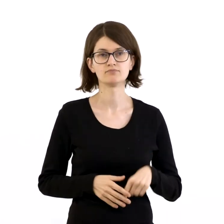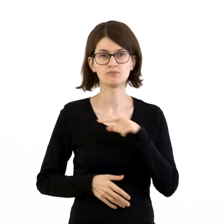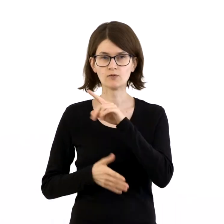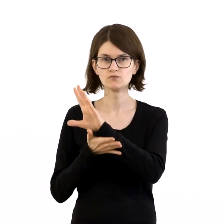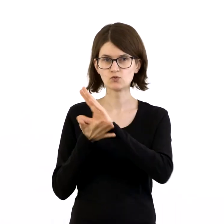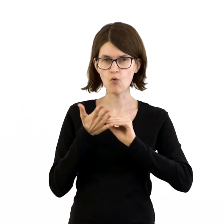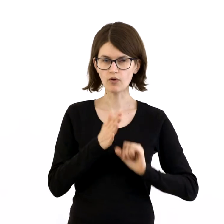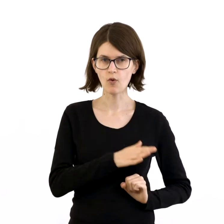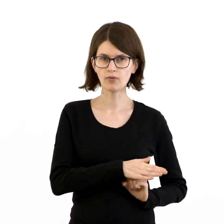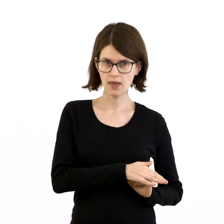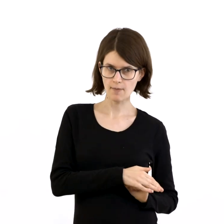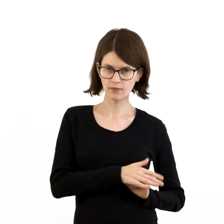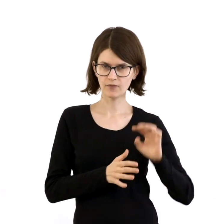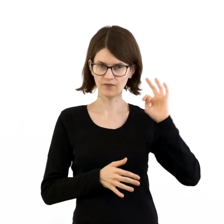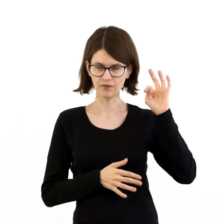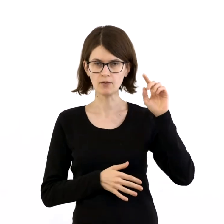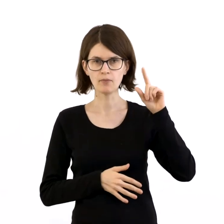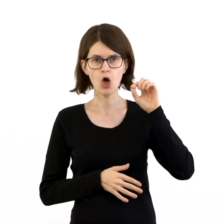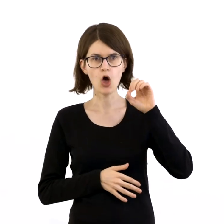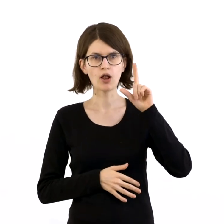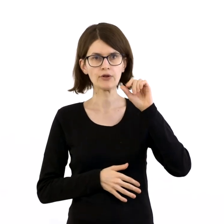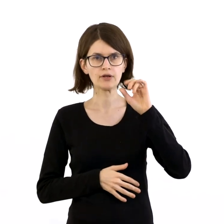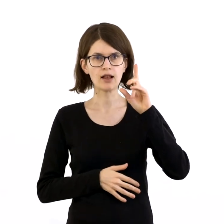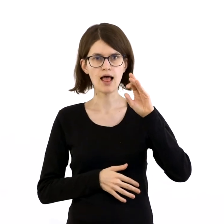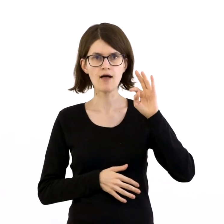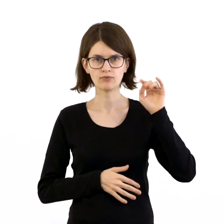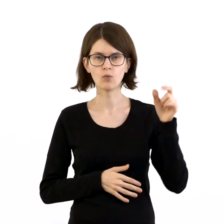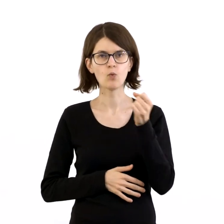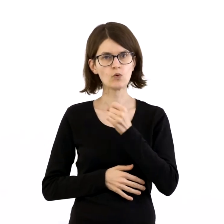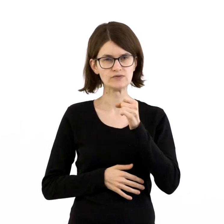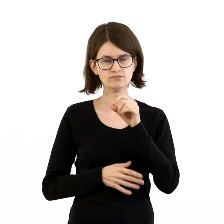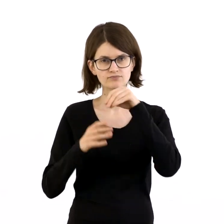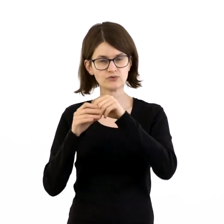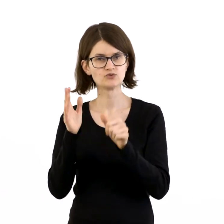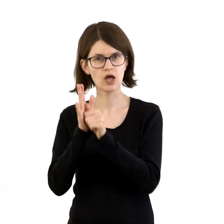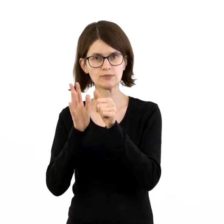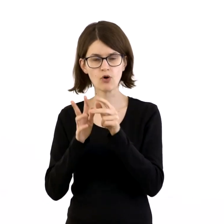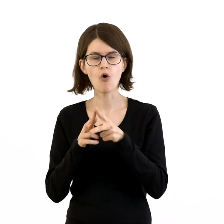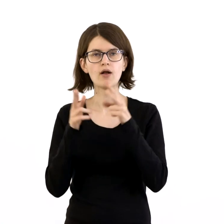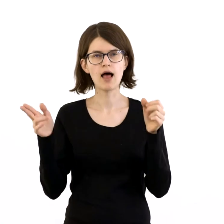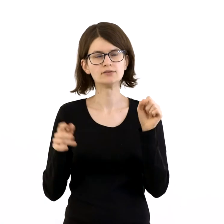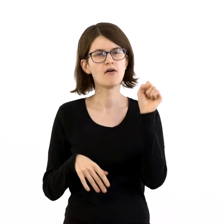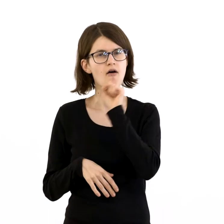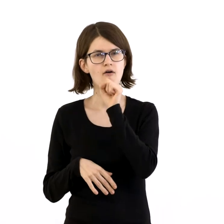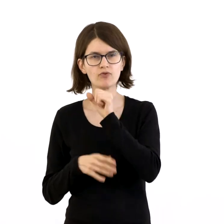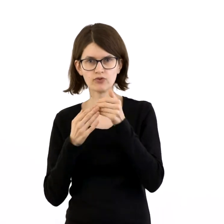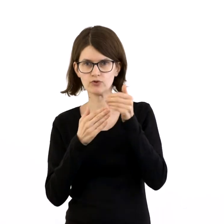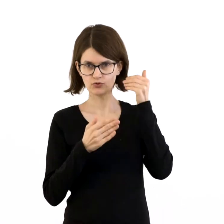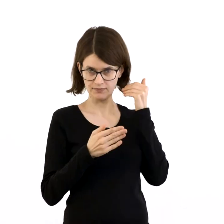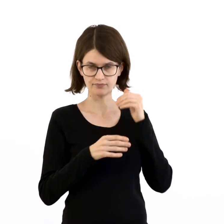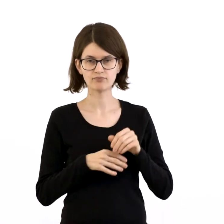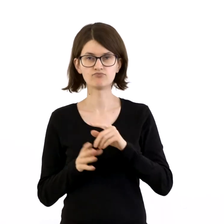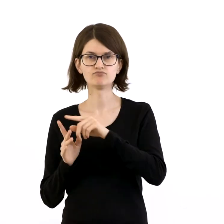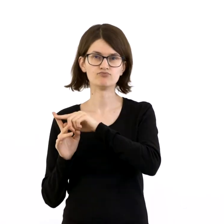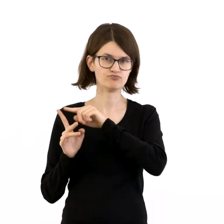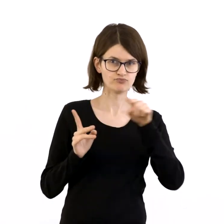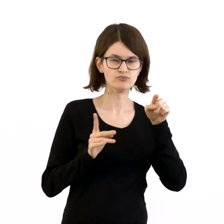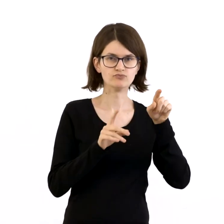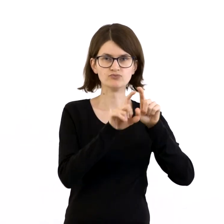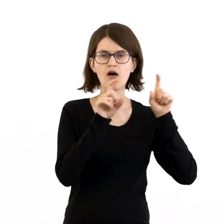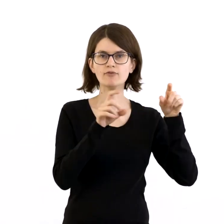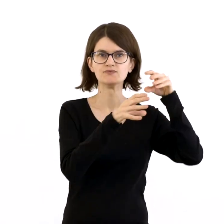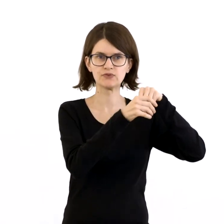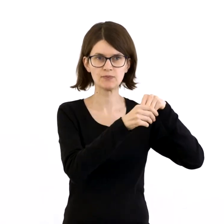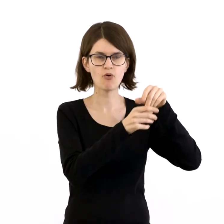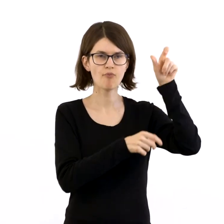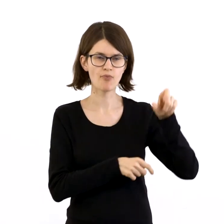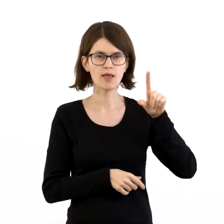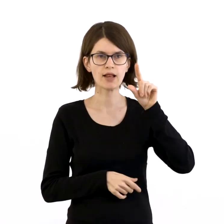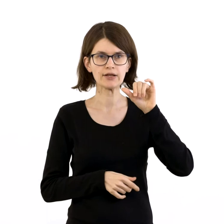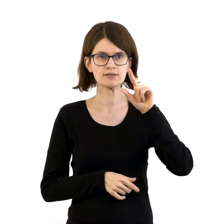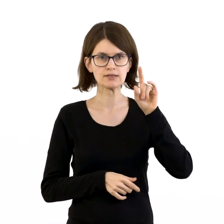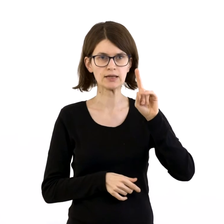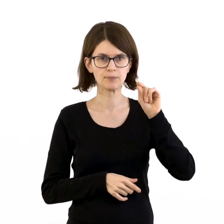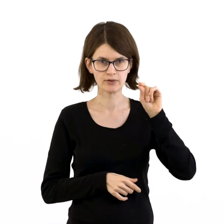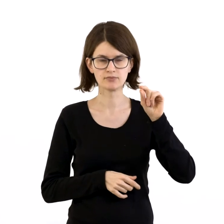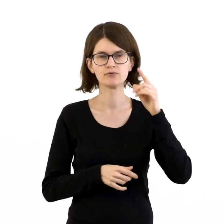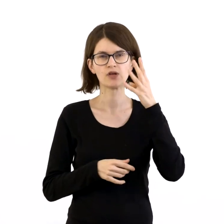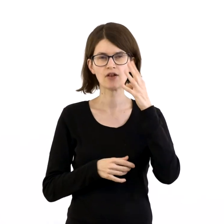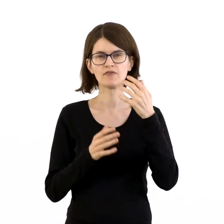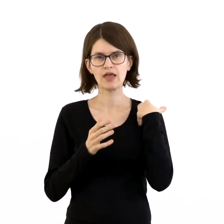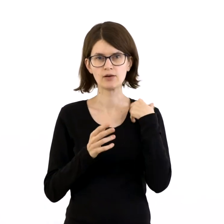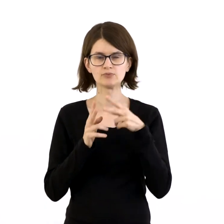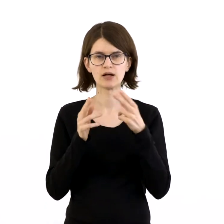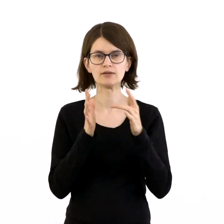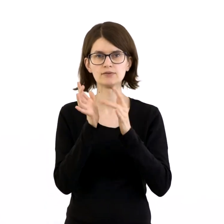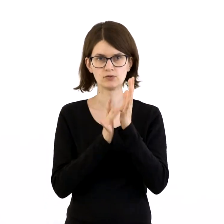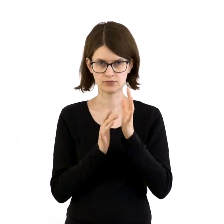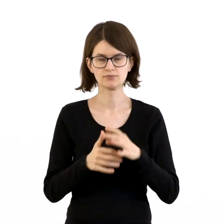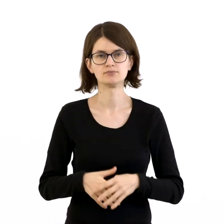Kanon Polikleta stosowany był w rzeźbie antycznej aż do czasów Lizypa (IV wiek p.n.e.).